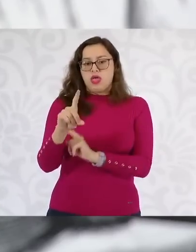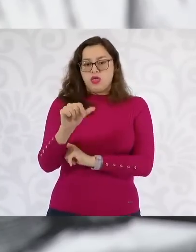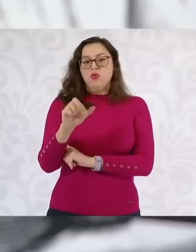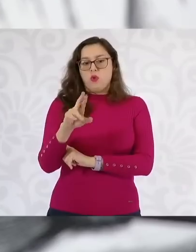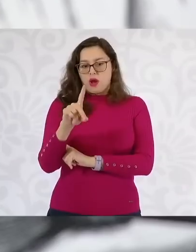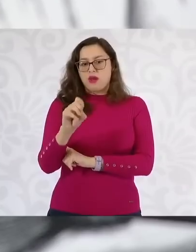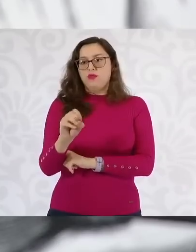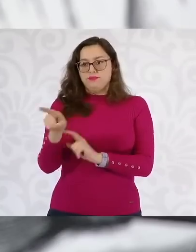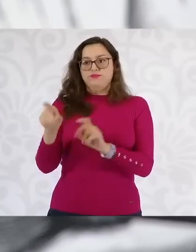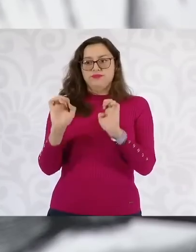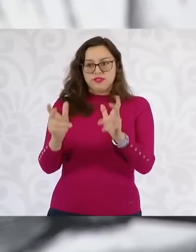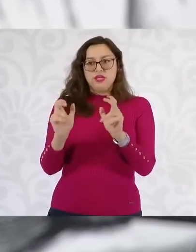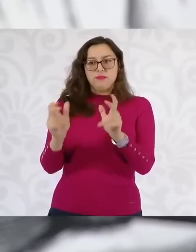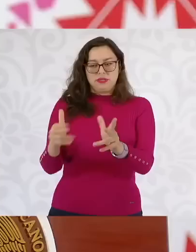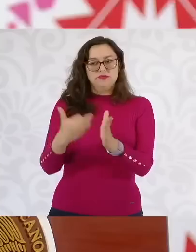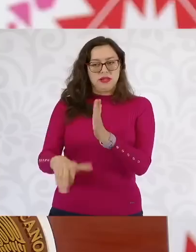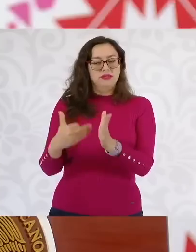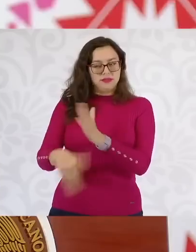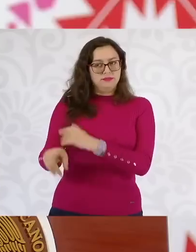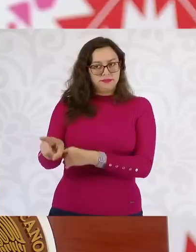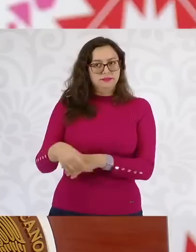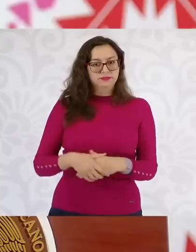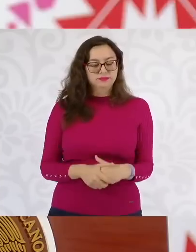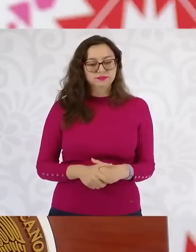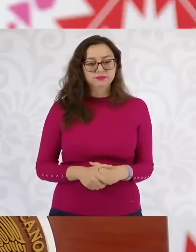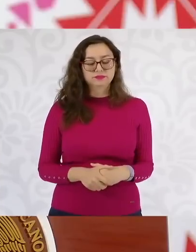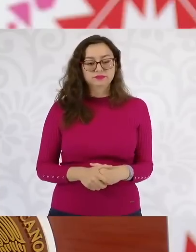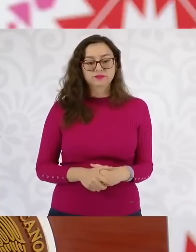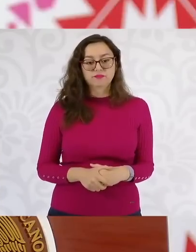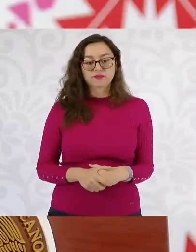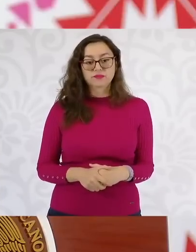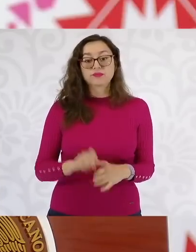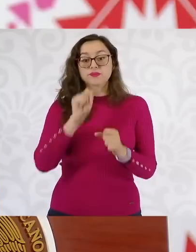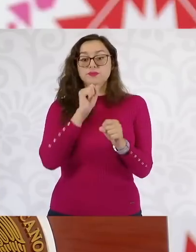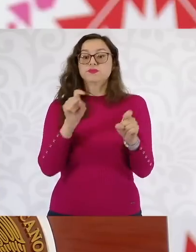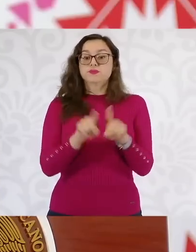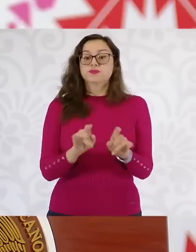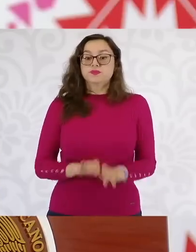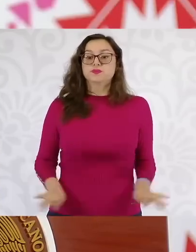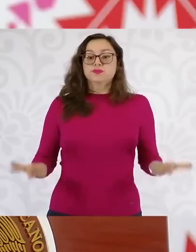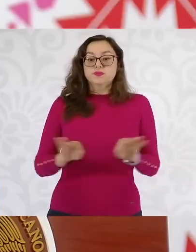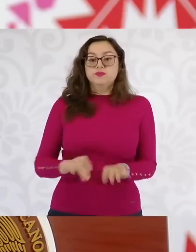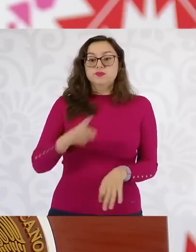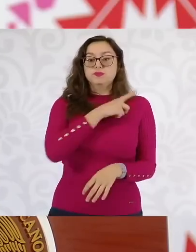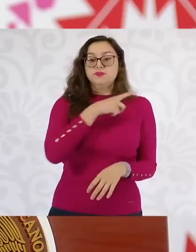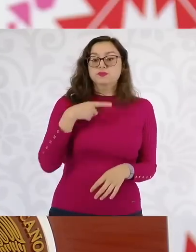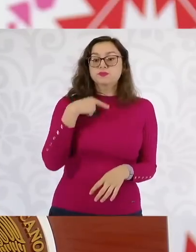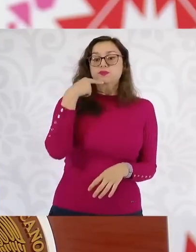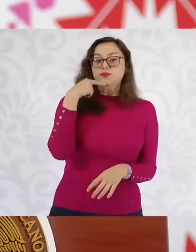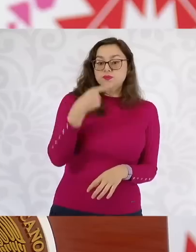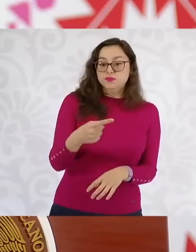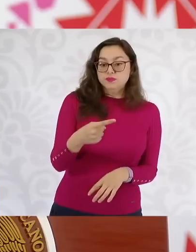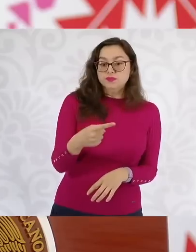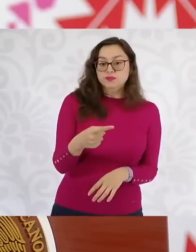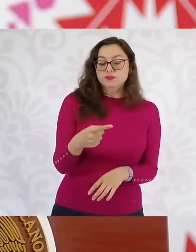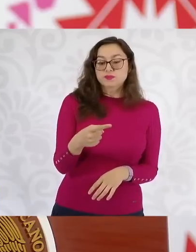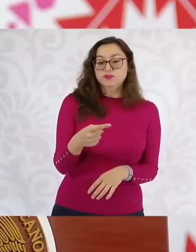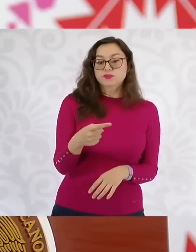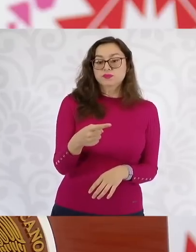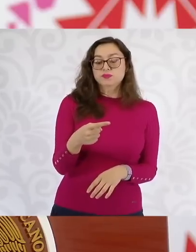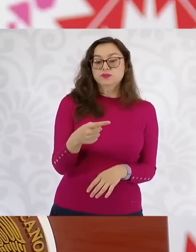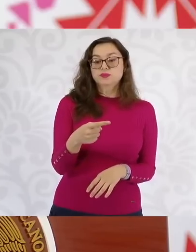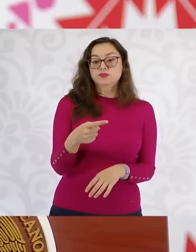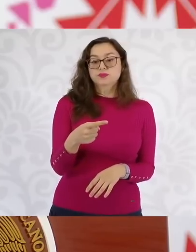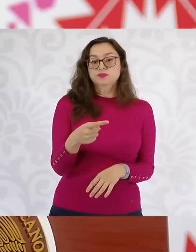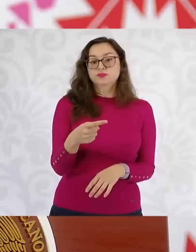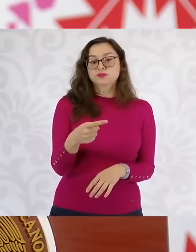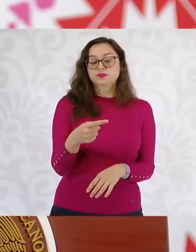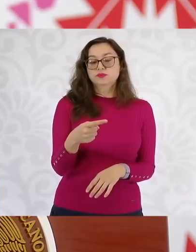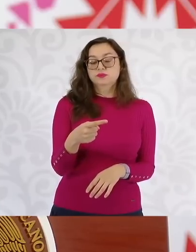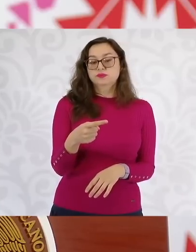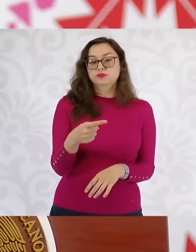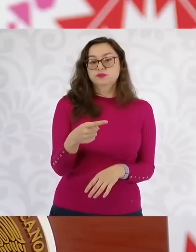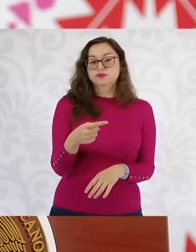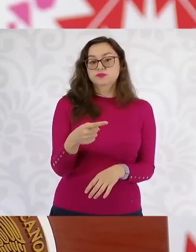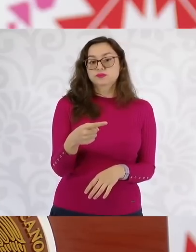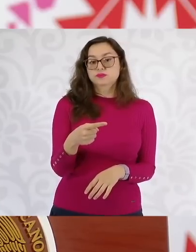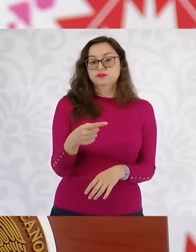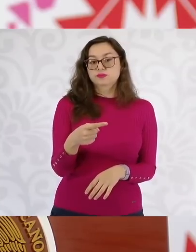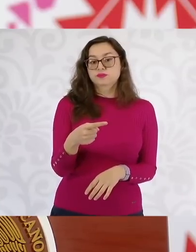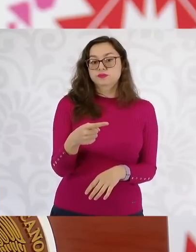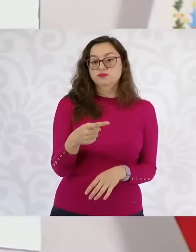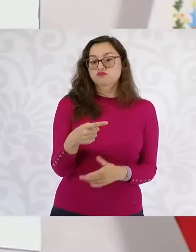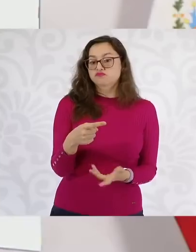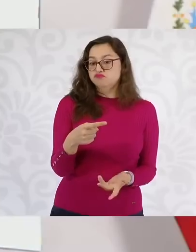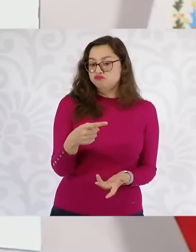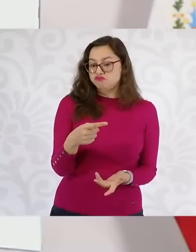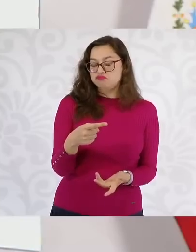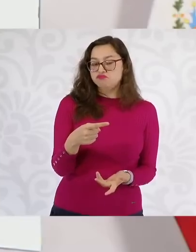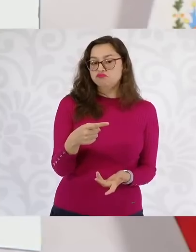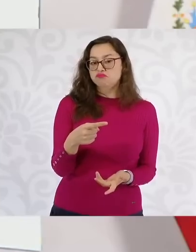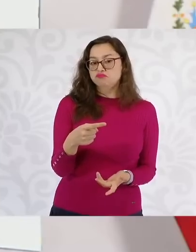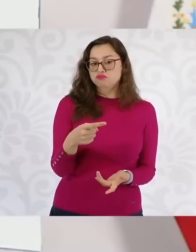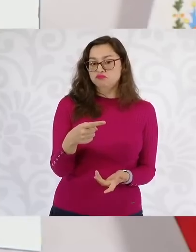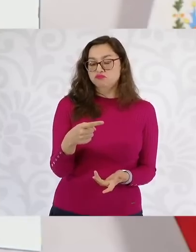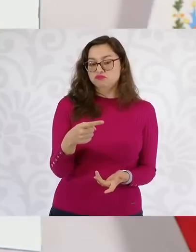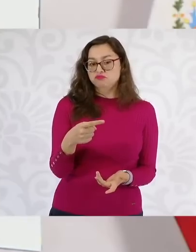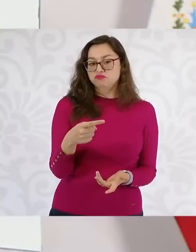Chiapas e vale la pena también mencionar que hubo una e una vamos a llamarle una acción de paz en